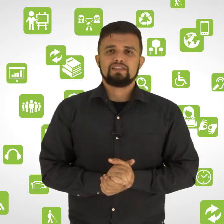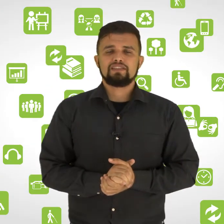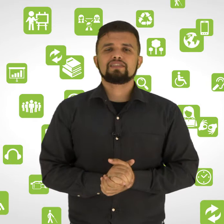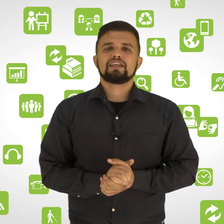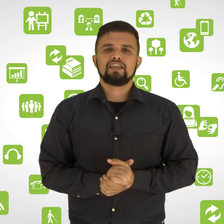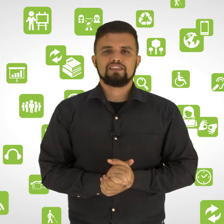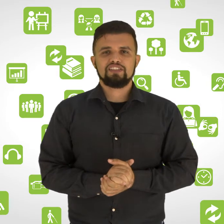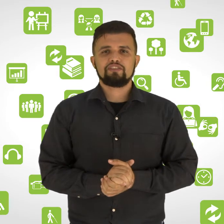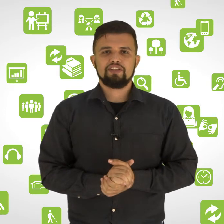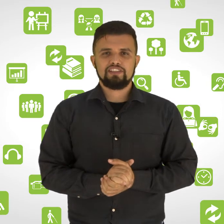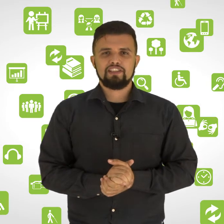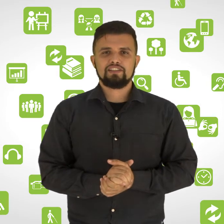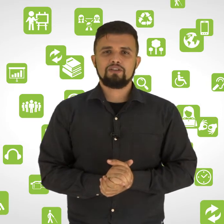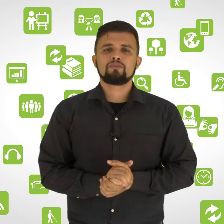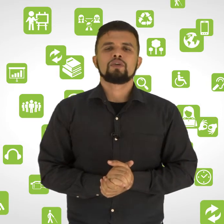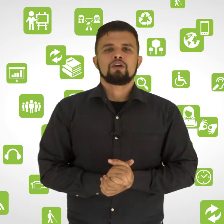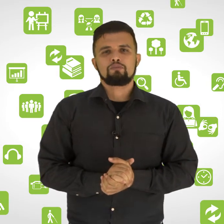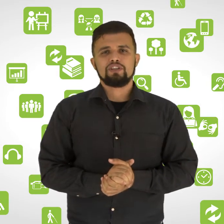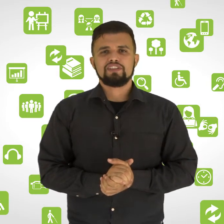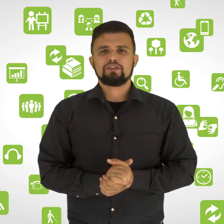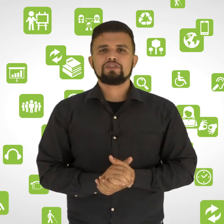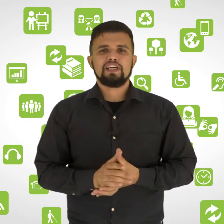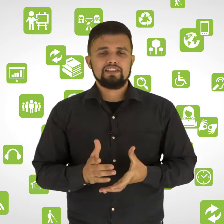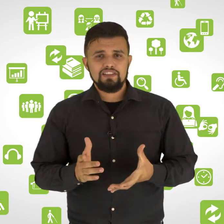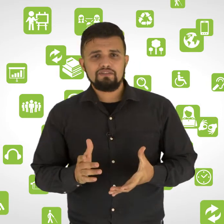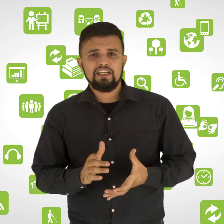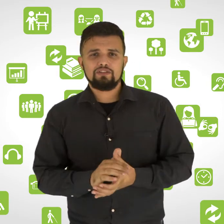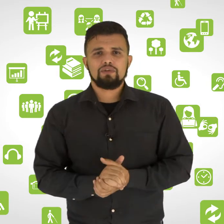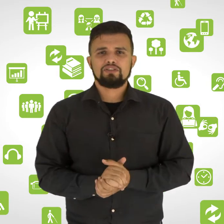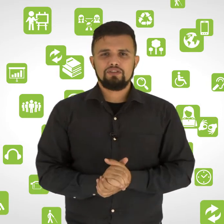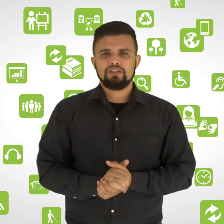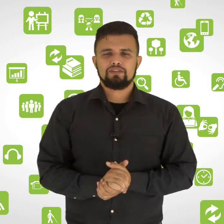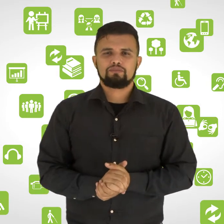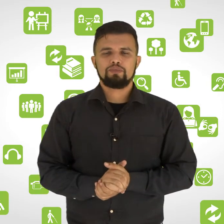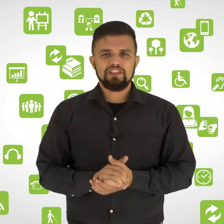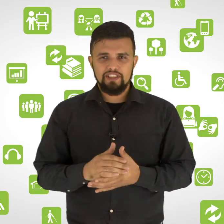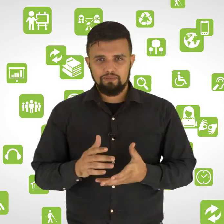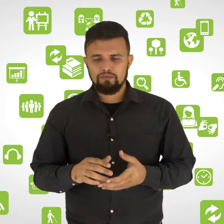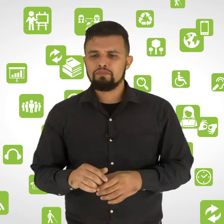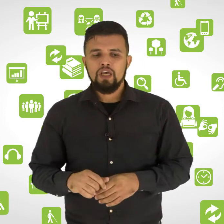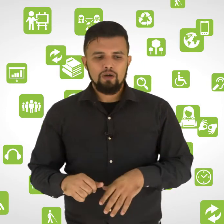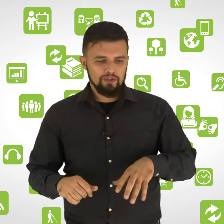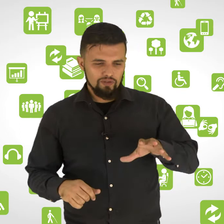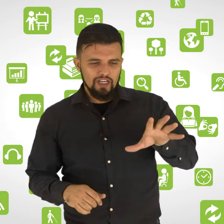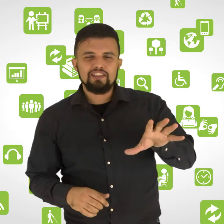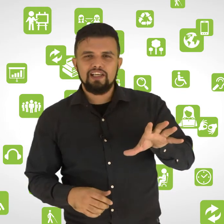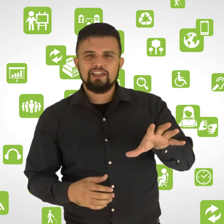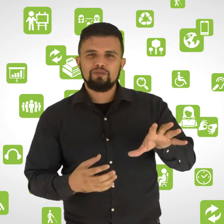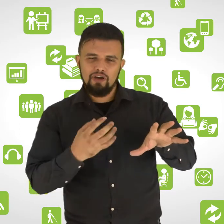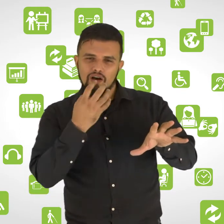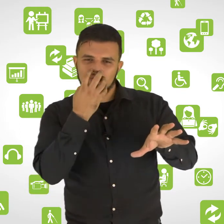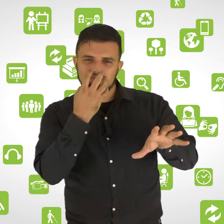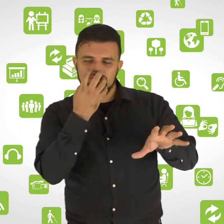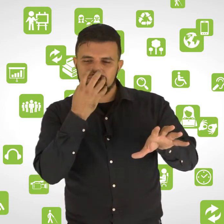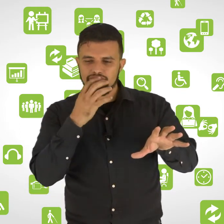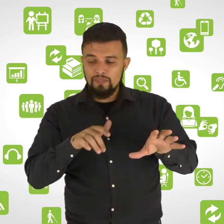Essas estratégias de referenciação podem ser usadas em várias situações Por exemplo: Eu posso localizar aqui um cão.